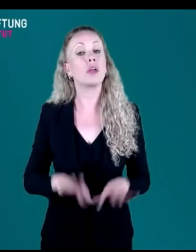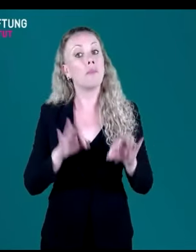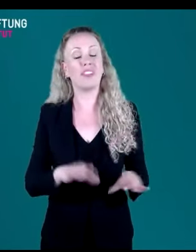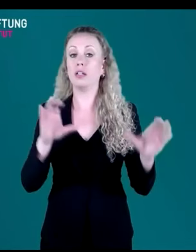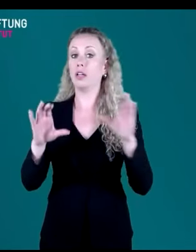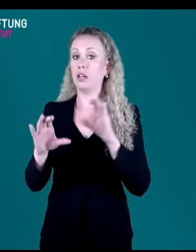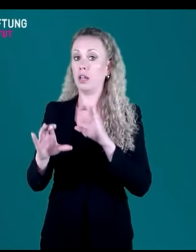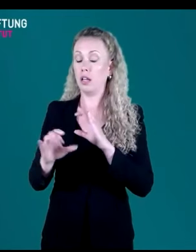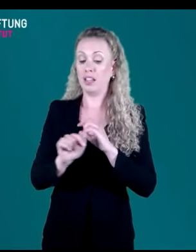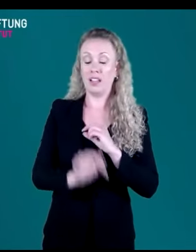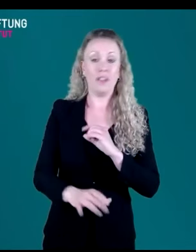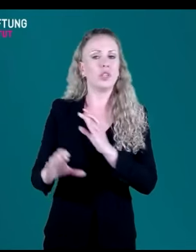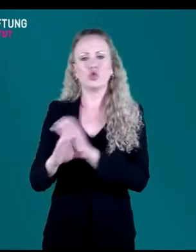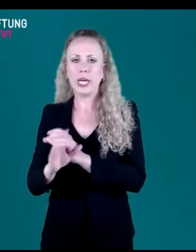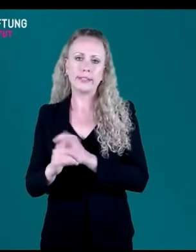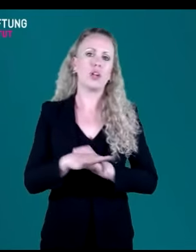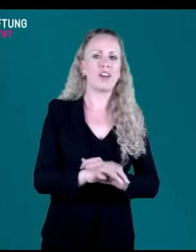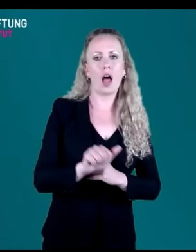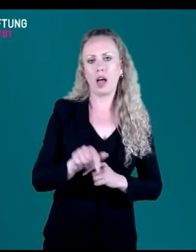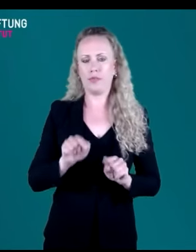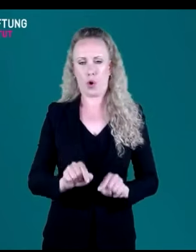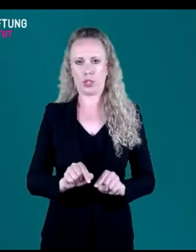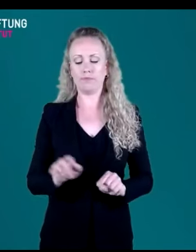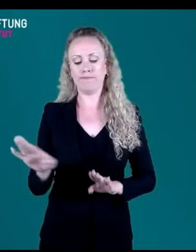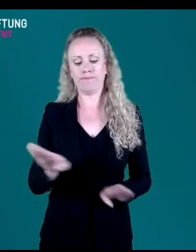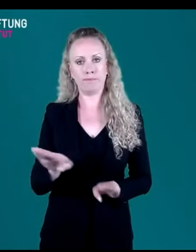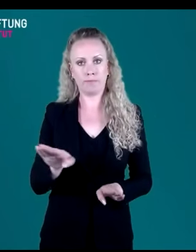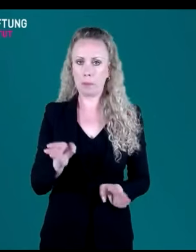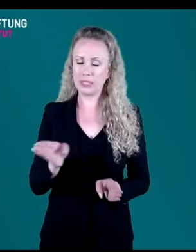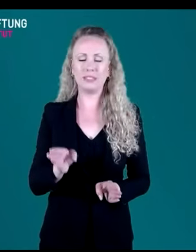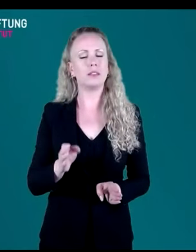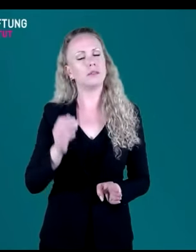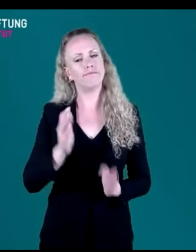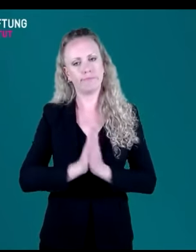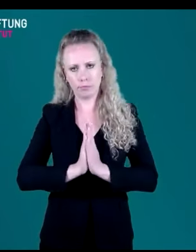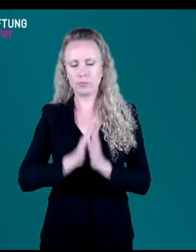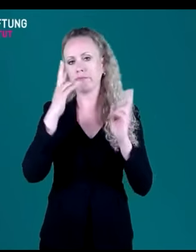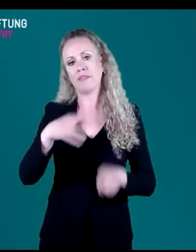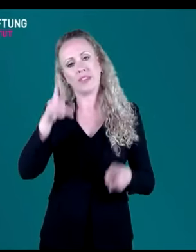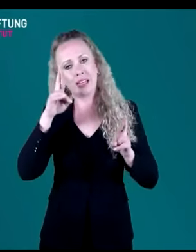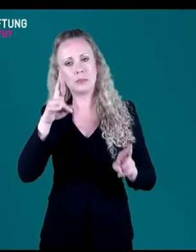respektvoll und diskriminierungssensibel miteinander umgehen und die Netiquette einhalten.